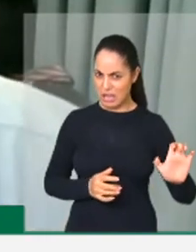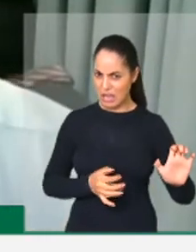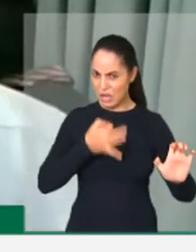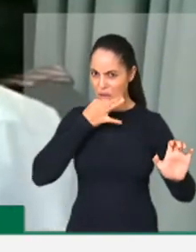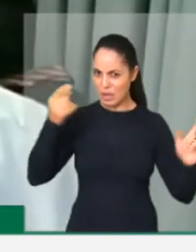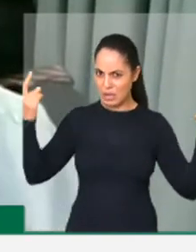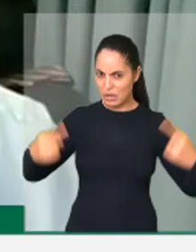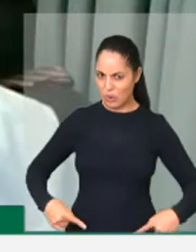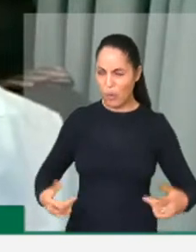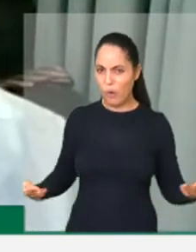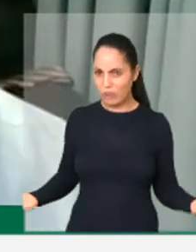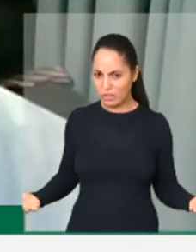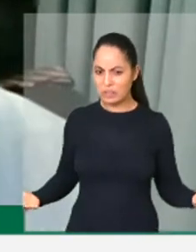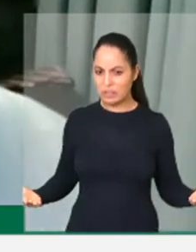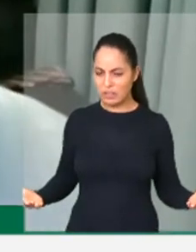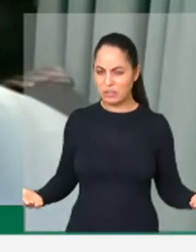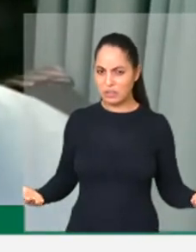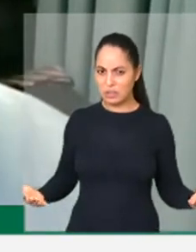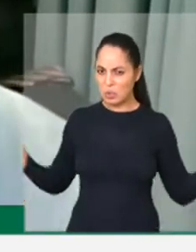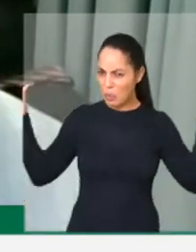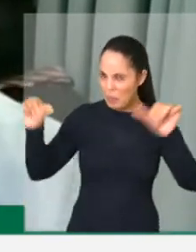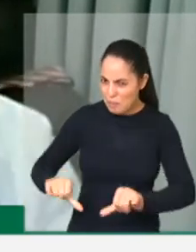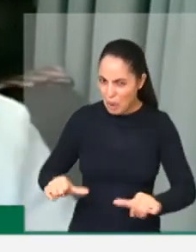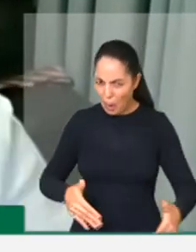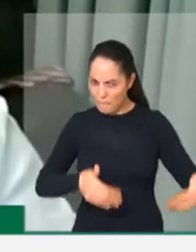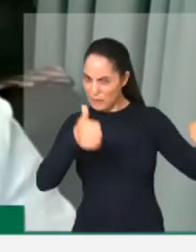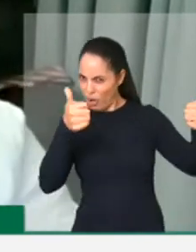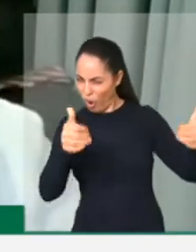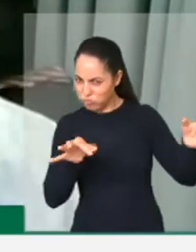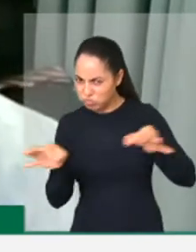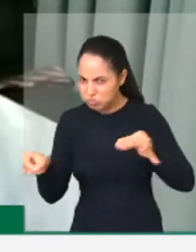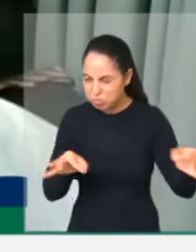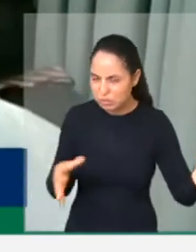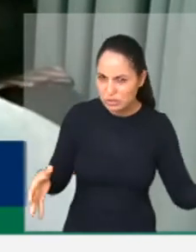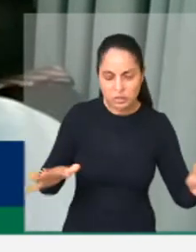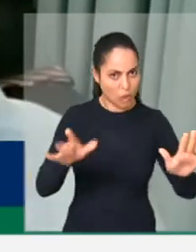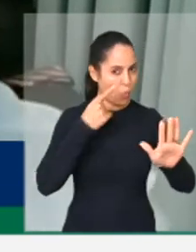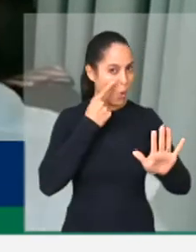CONTRA TUDO E A FAVOR DE NADA. E SE UNEM AOS QUE EU CHAMO DE URUBUS DE PLANTÃO COM OLHOS